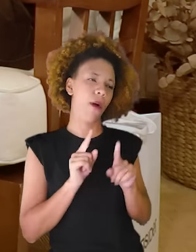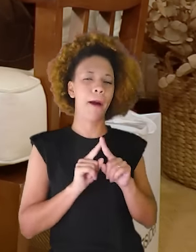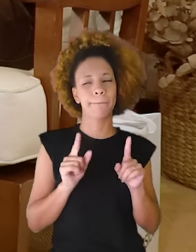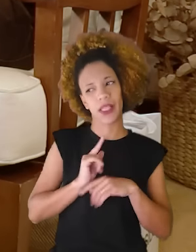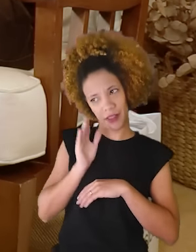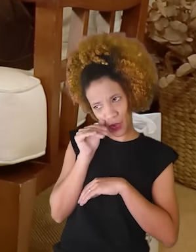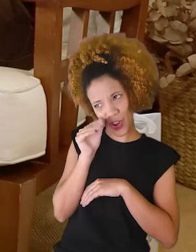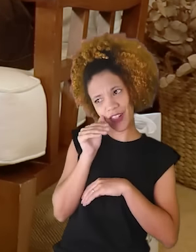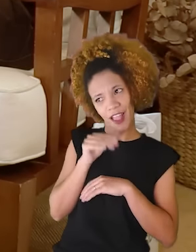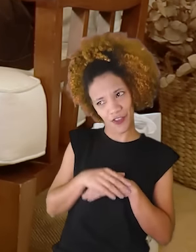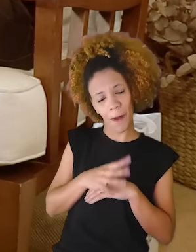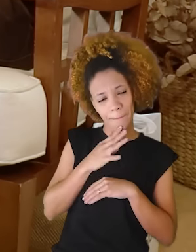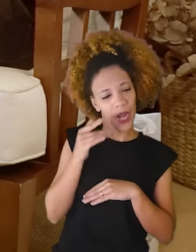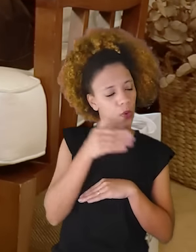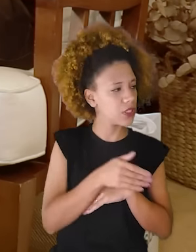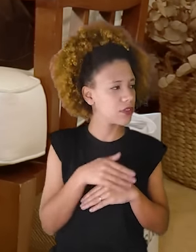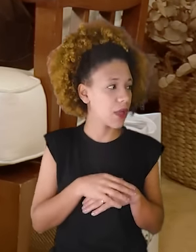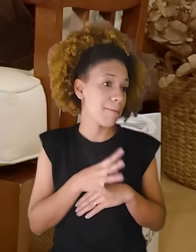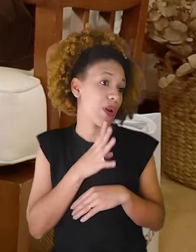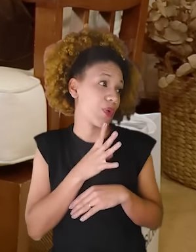mulher que já deve ter entrado para conhecer assim tem mulher que entrou PR conhecer e que